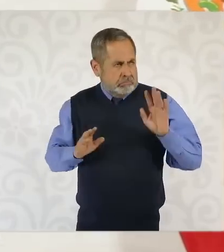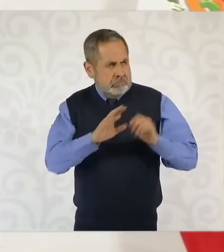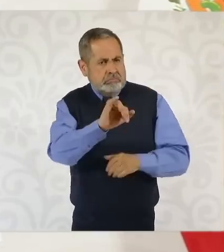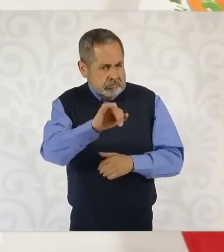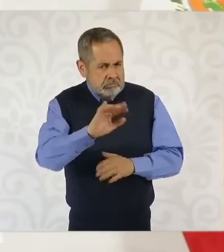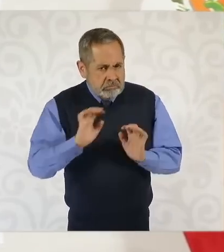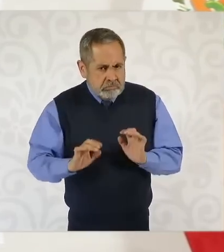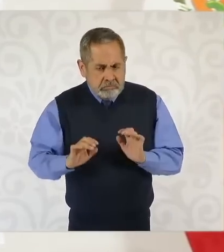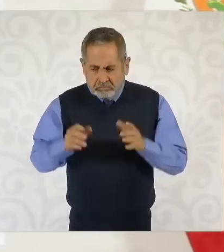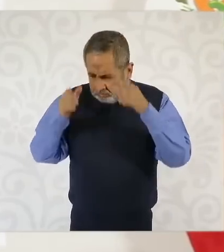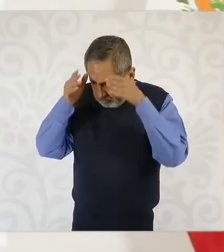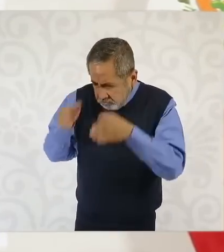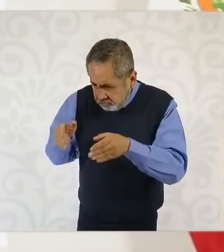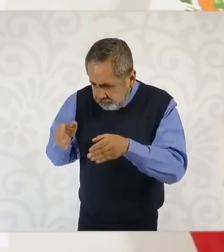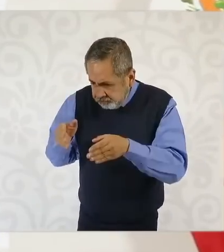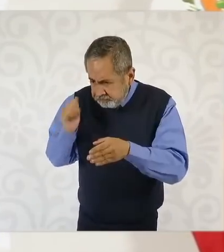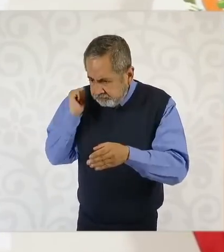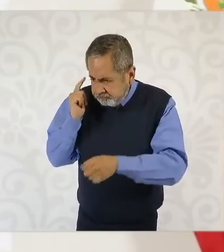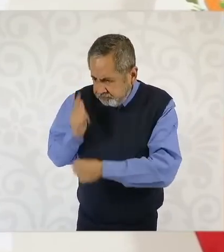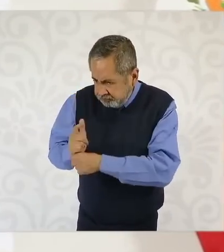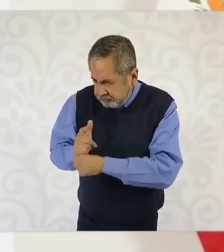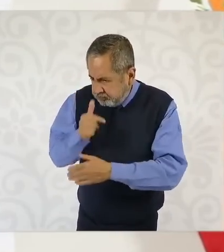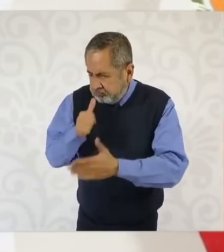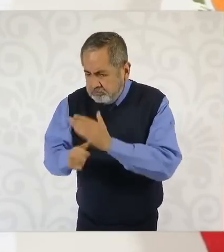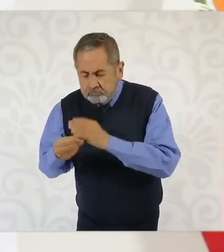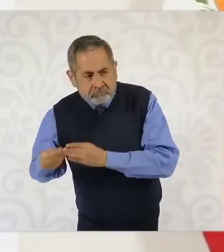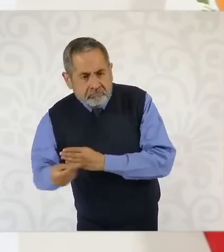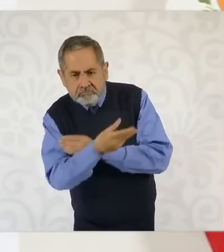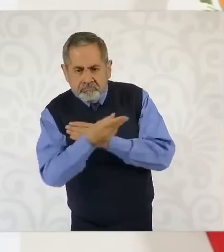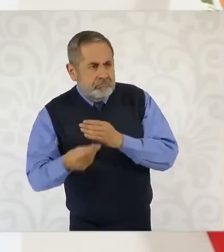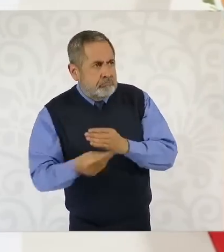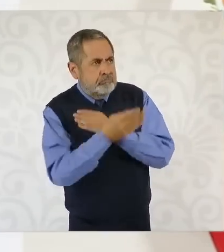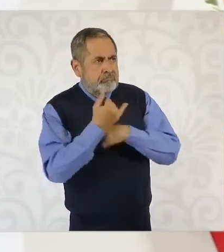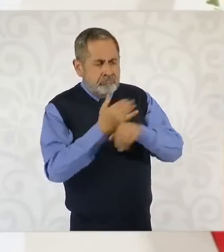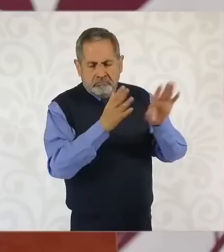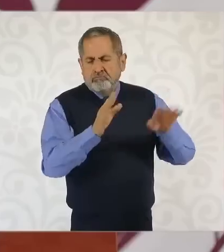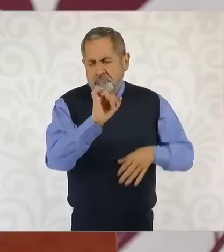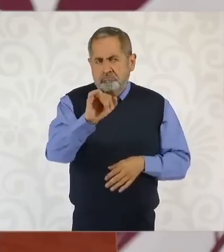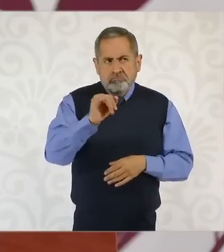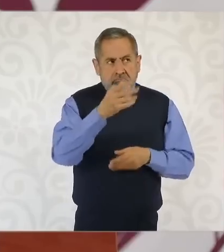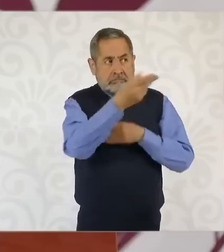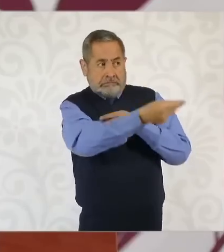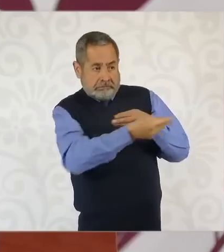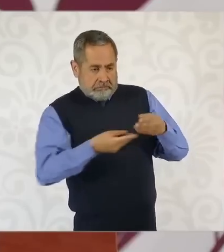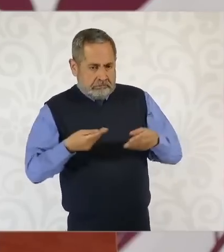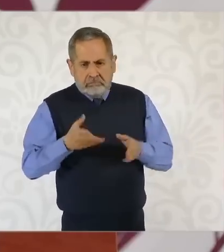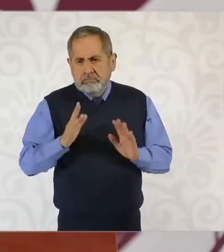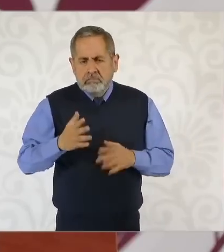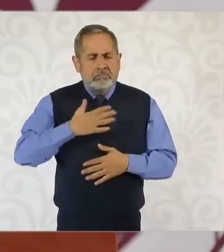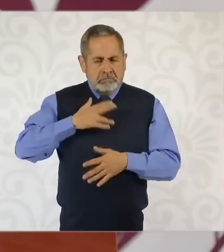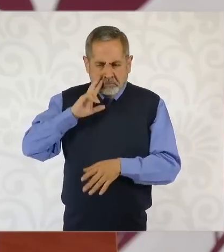compartimos información inteligencia nosotros nos toca una parte en México y lo estamos haciendo a